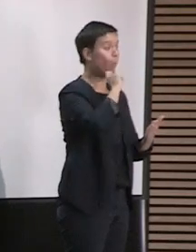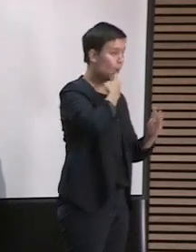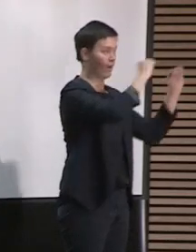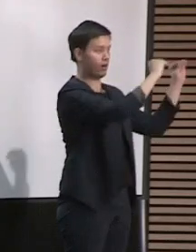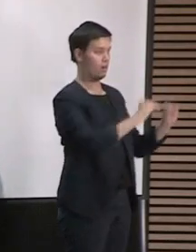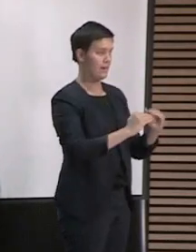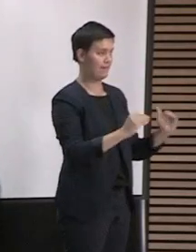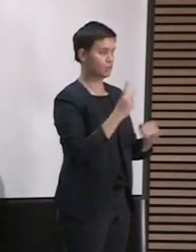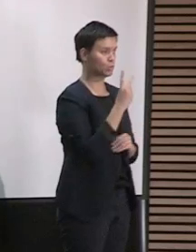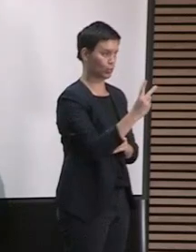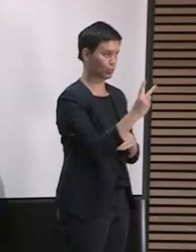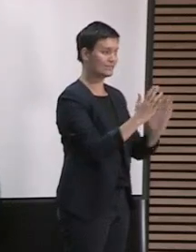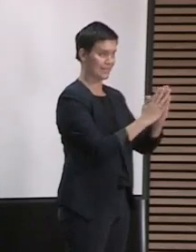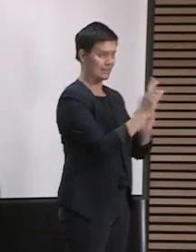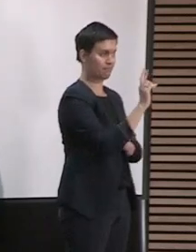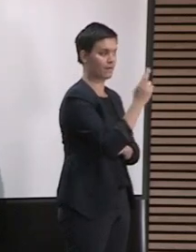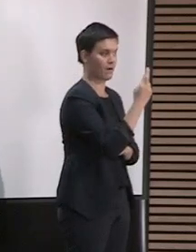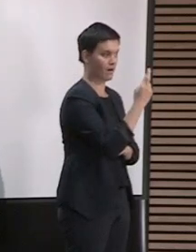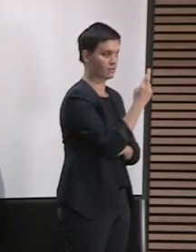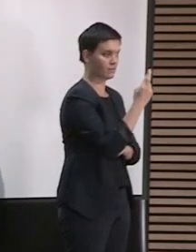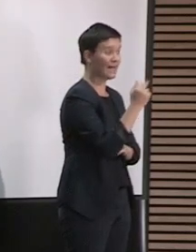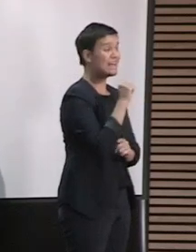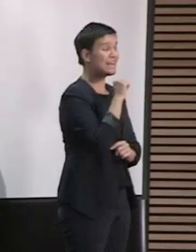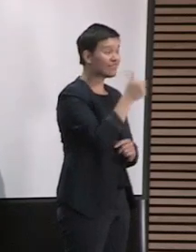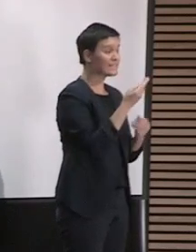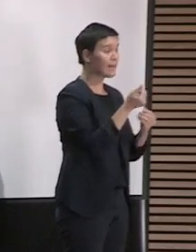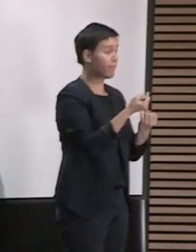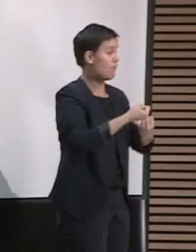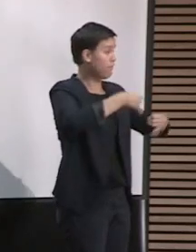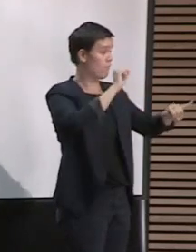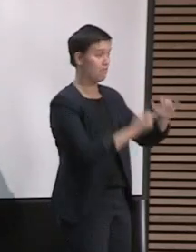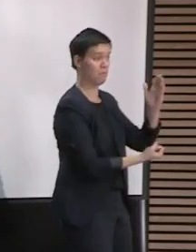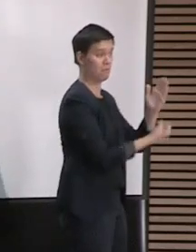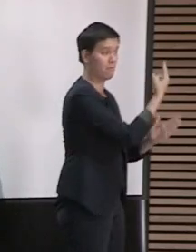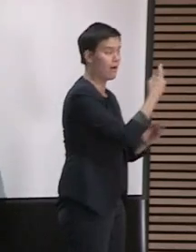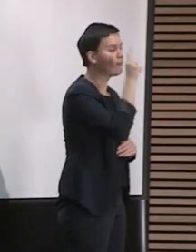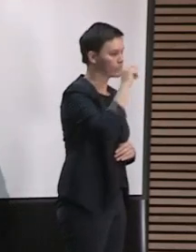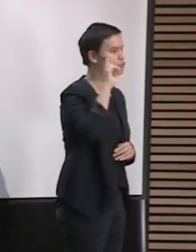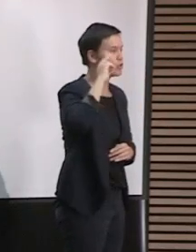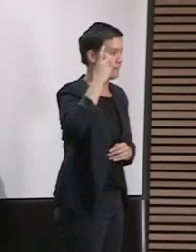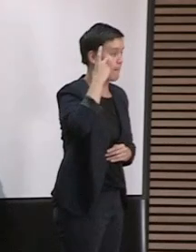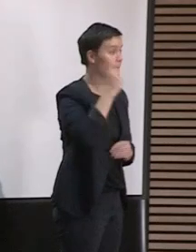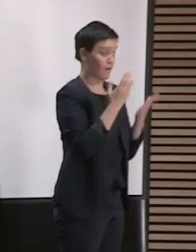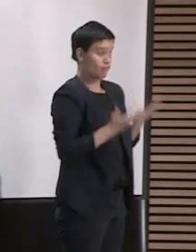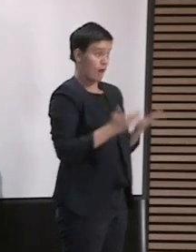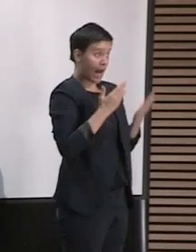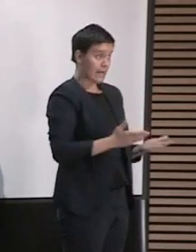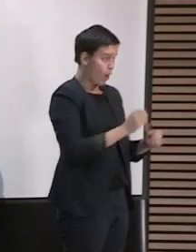take kia neke ki te Taumata 2 i